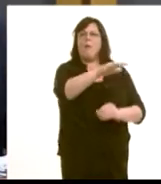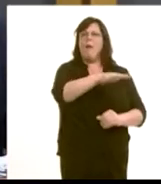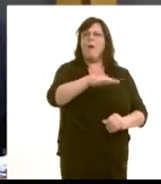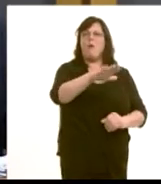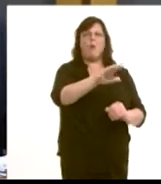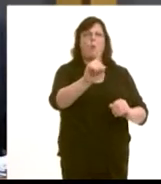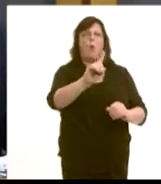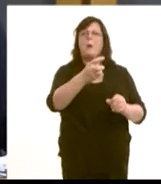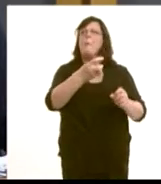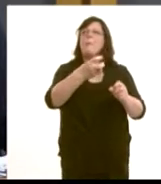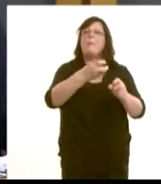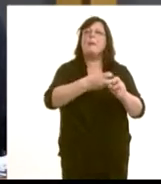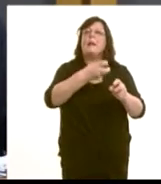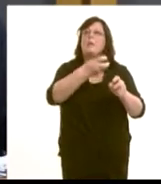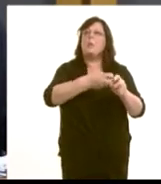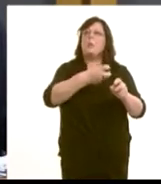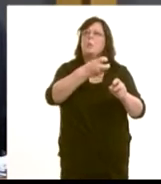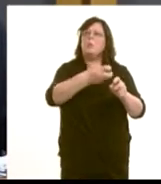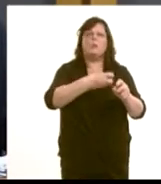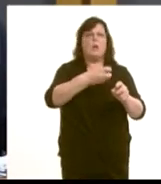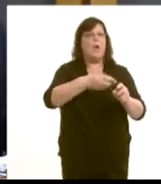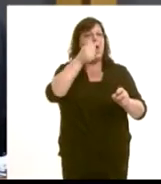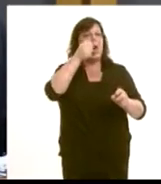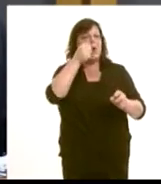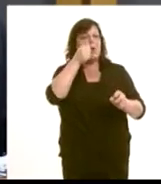PGI o dan y gyfundrefn Ewropeaidd bresennol, sydd yn galluogi ffermwyr a chynhyrchwyr i